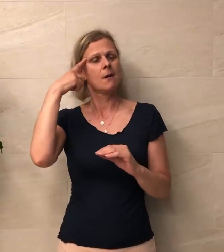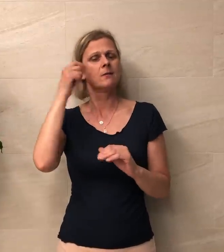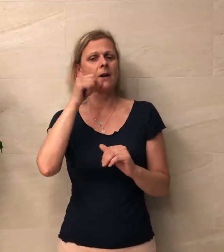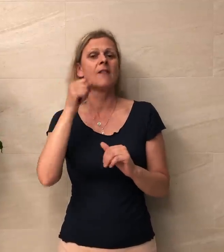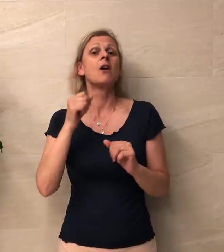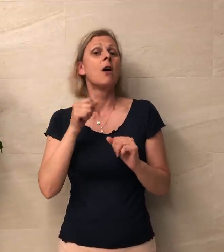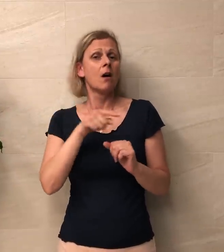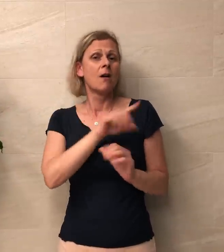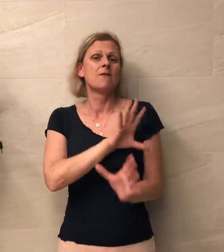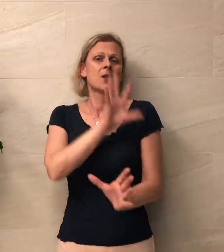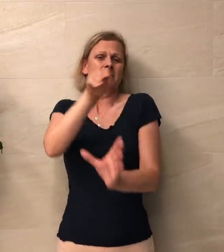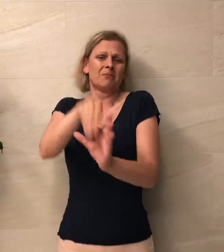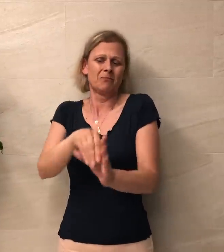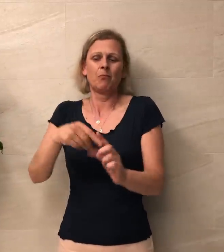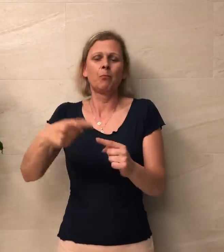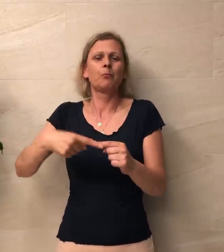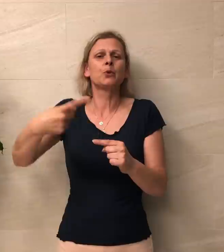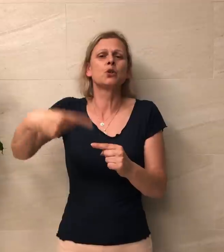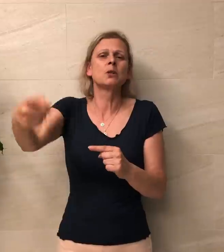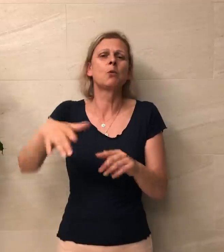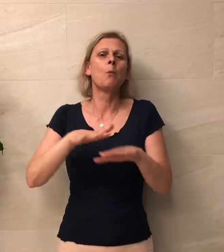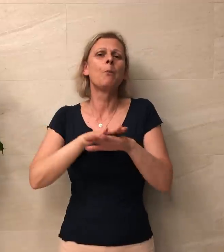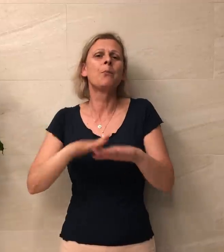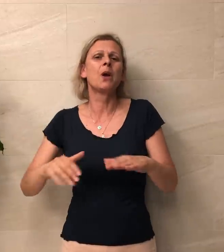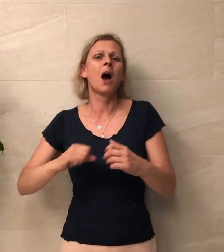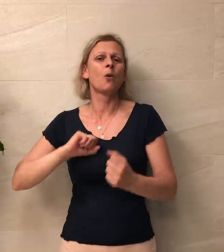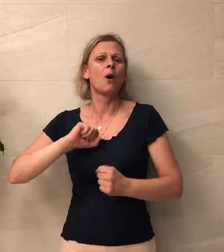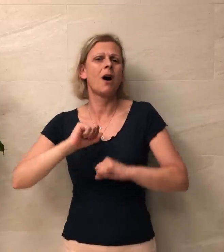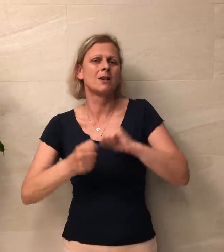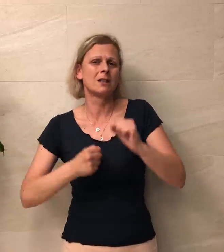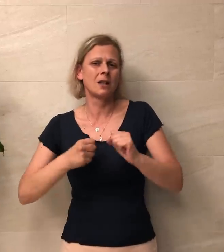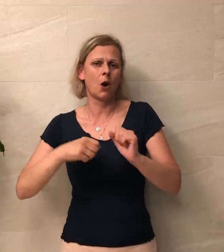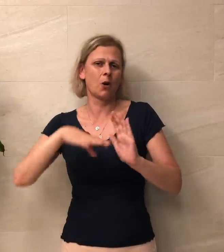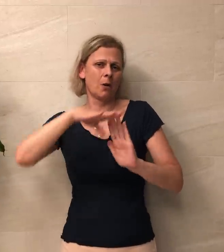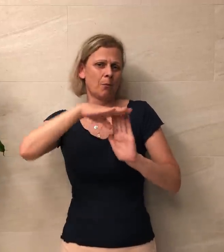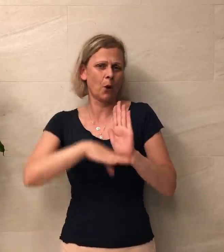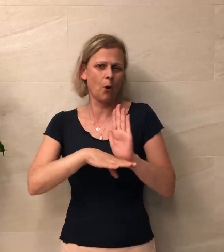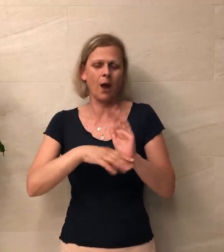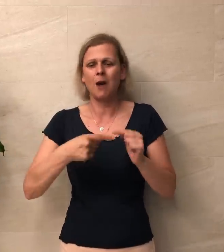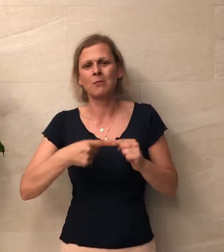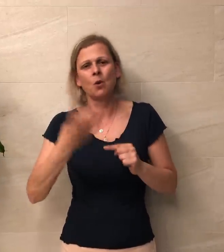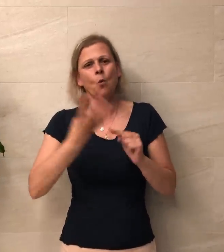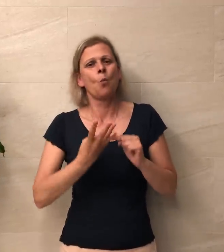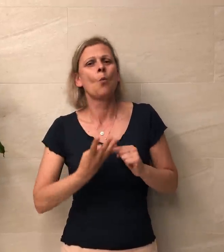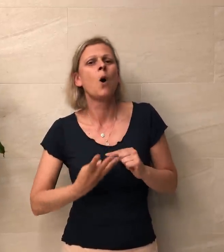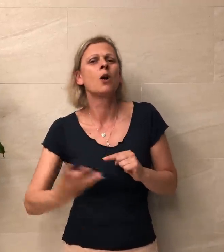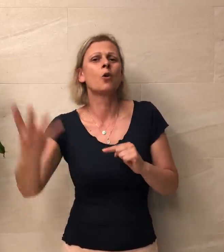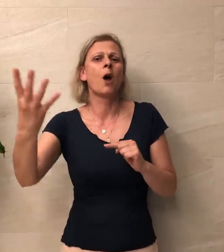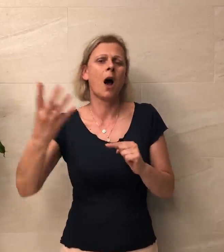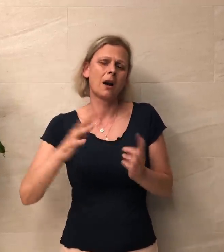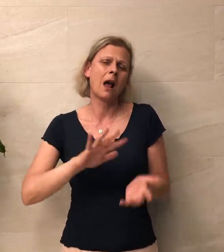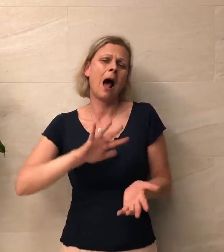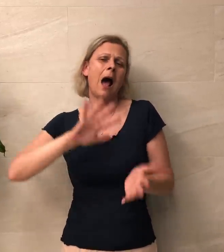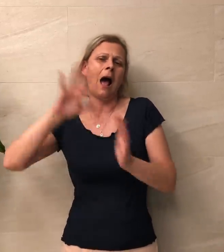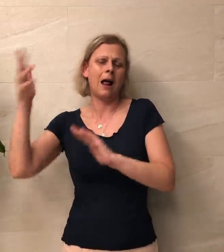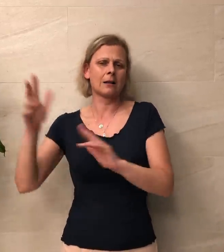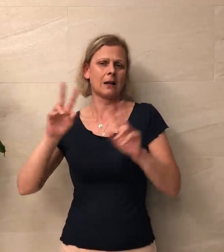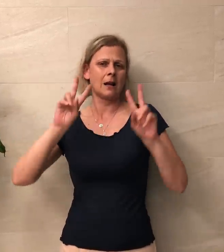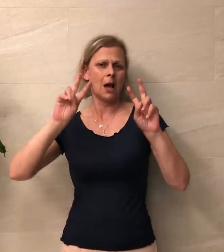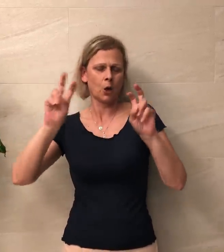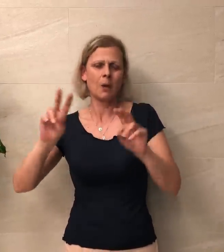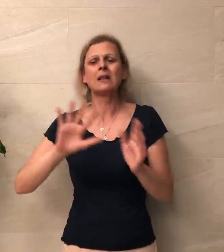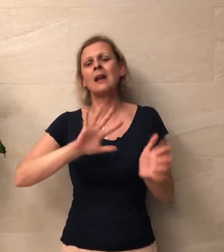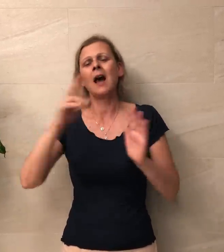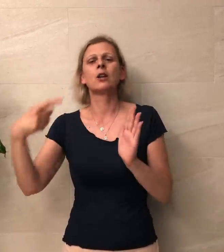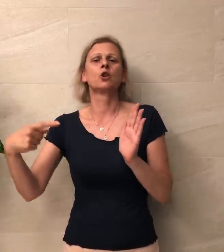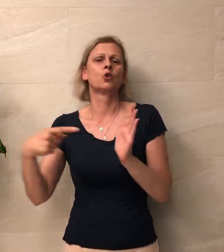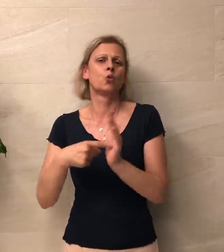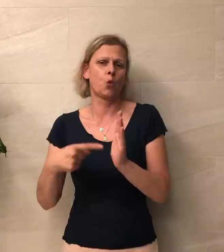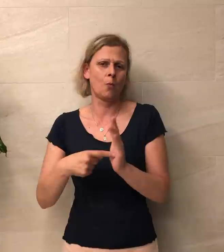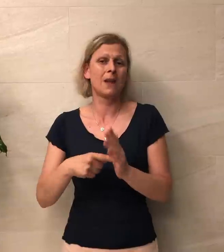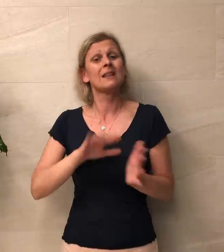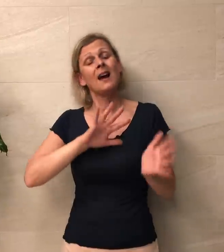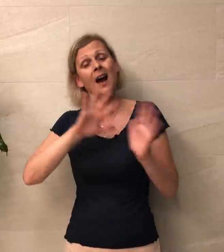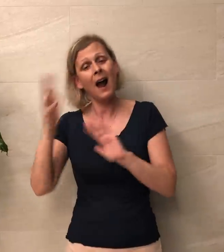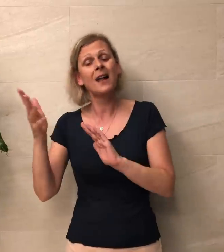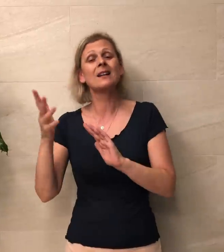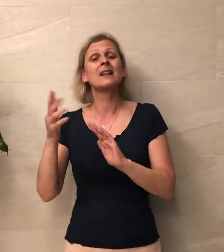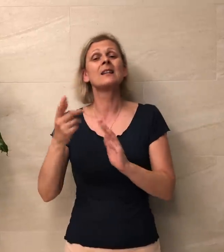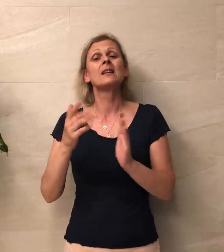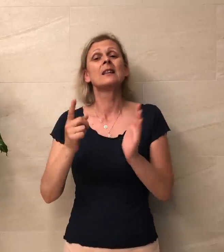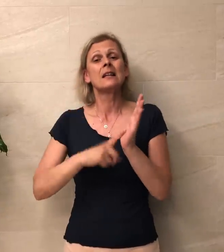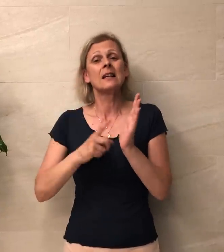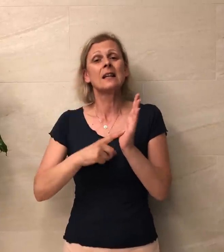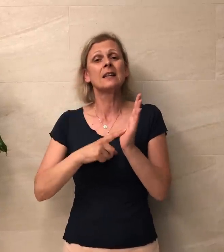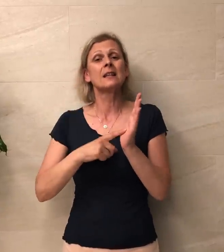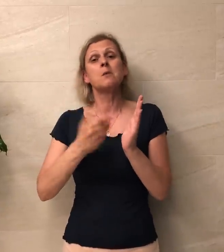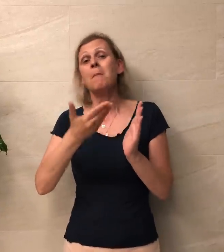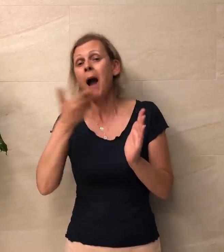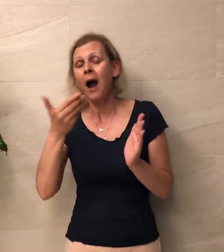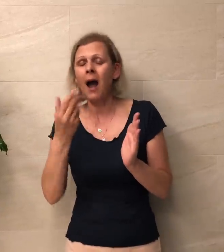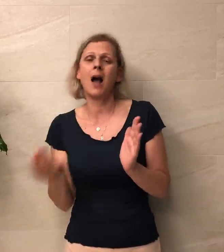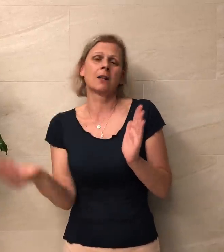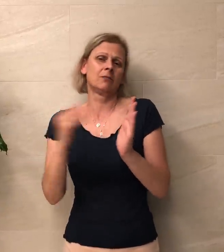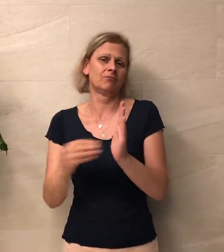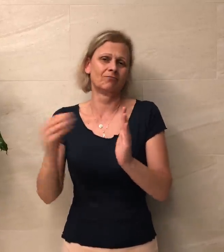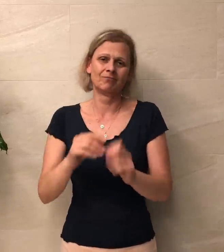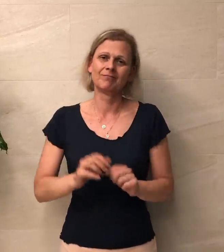piano d’azione del prossimo quadriennio che potrà essere integrato con altre tematiche, con altri documenti e con i diritti che non sono ancora contemplati.